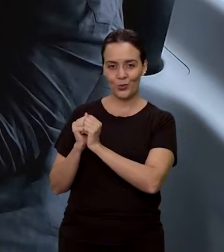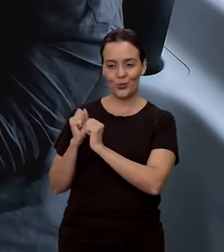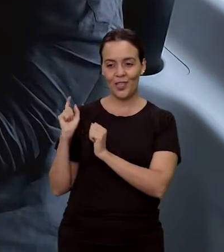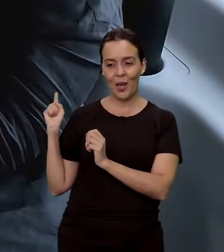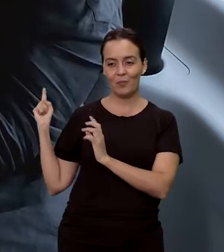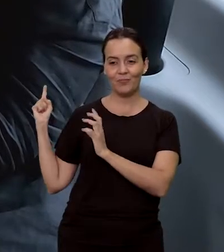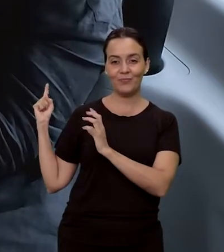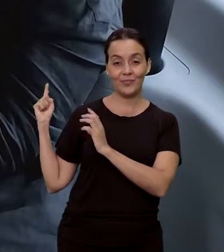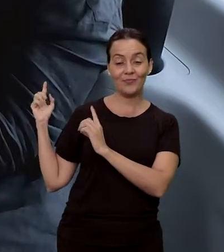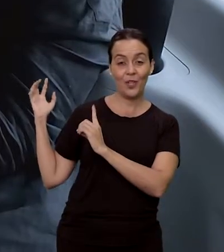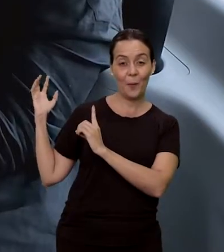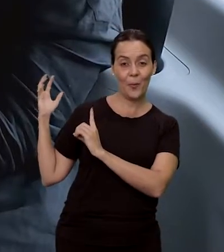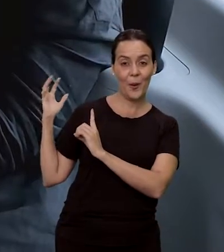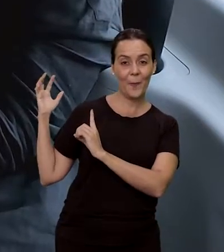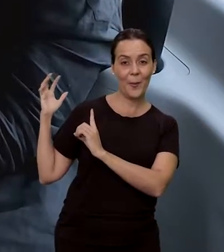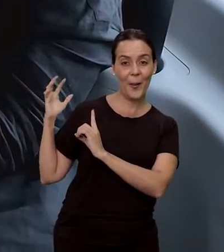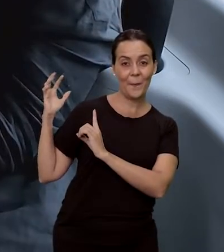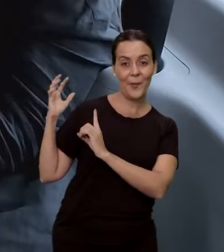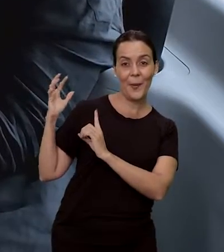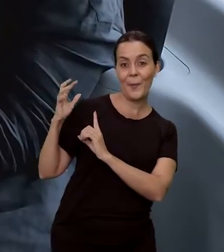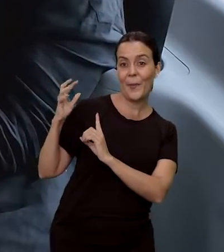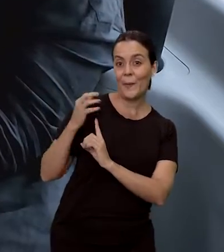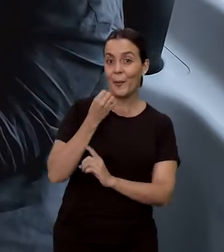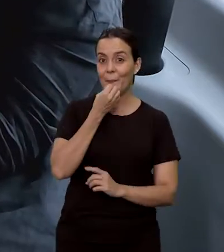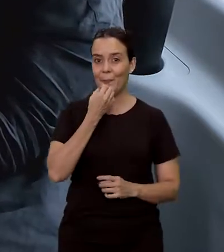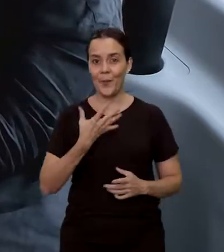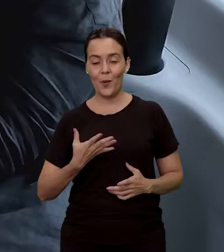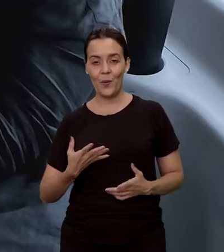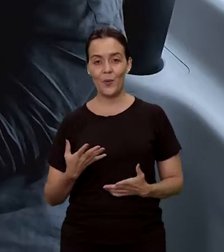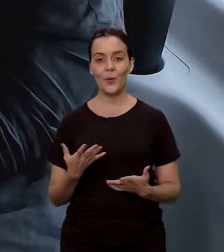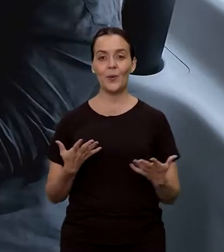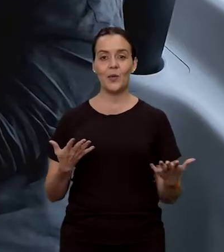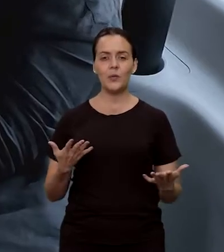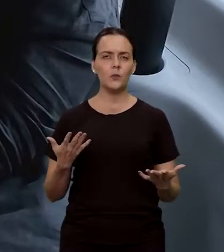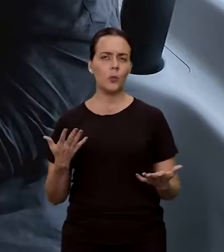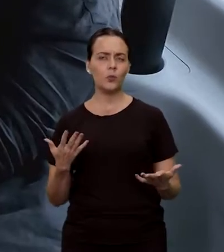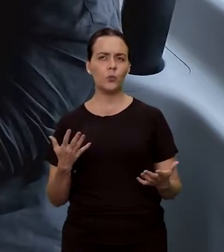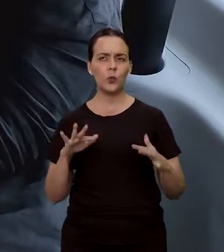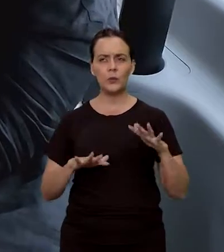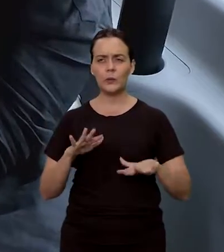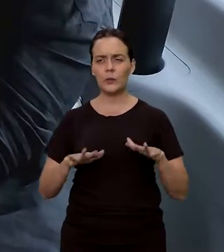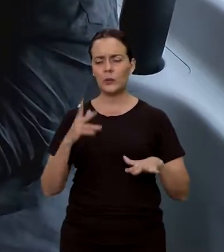depois atribuem sentidos, algumas pessoas um pouco mais,